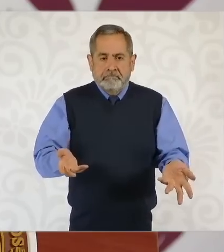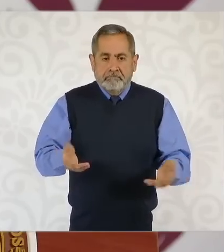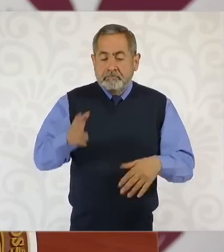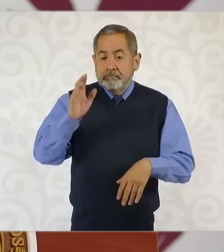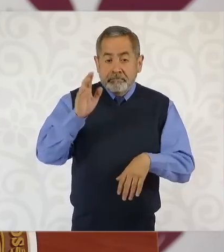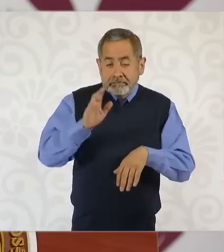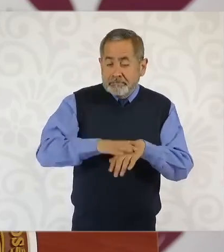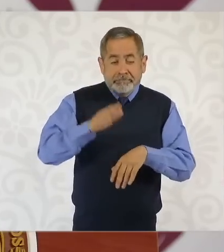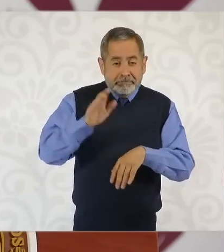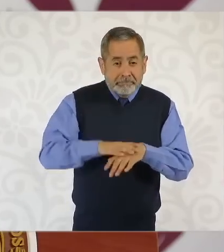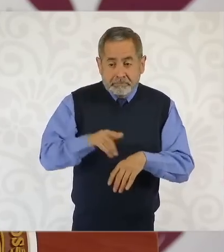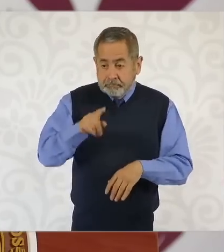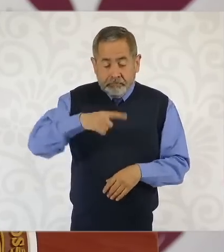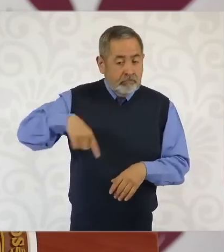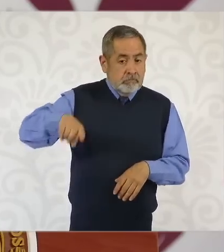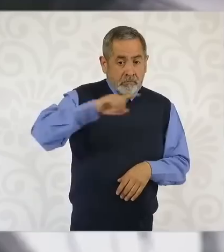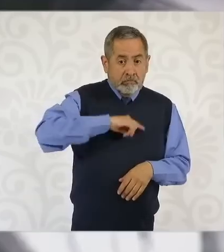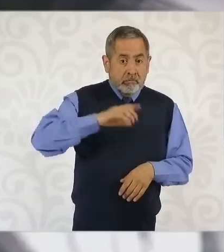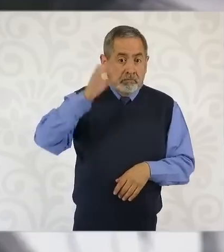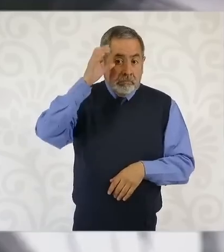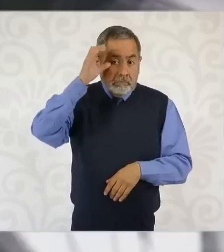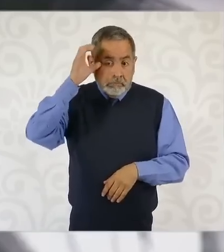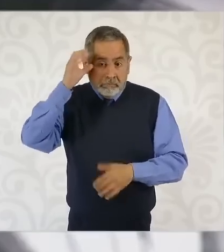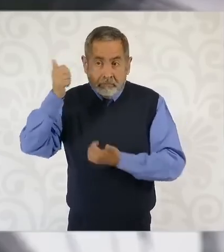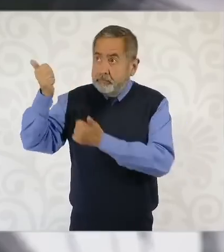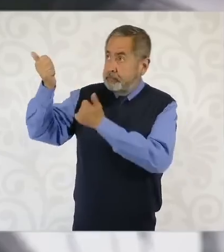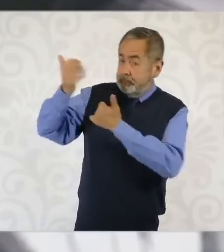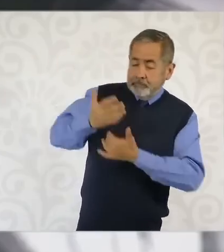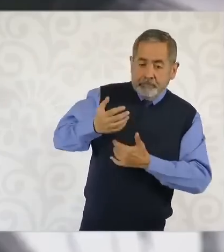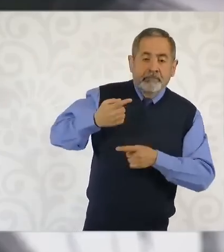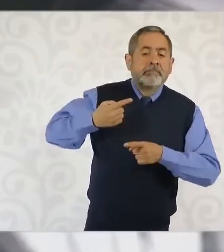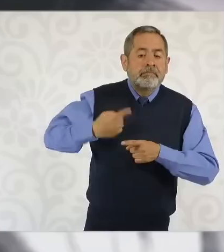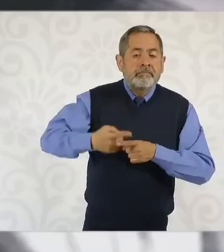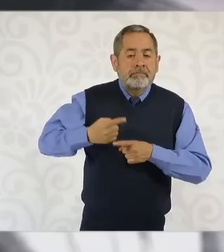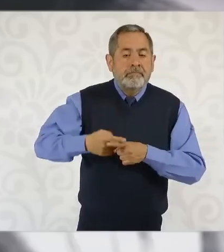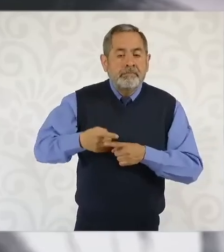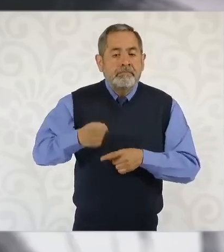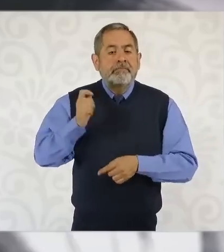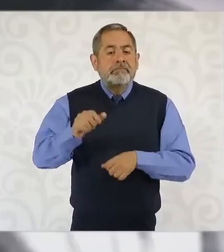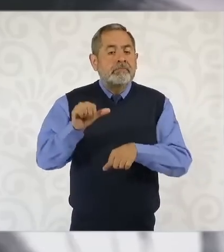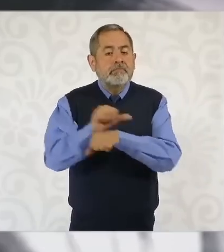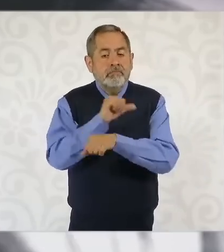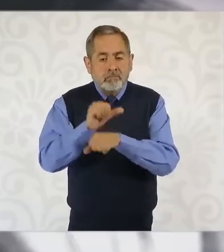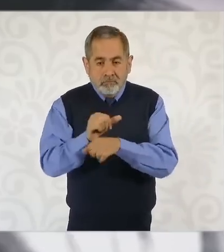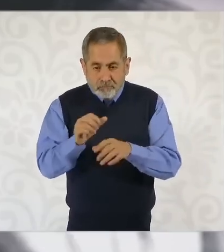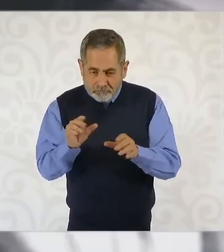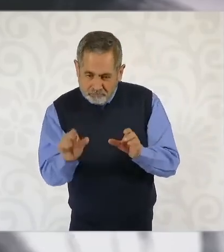de lo que más se importa de China a México son Autopartes de General